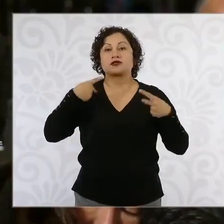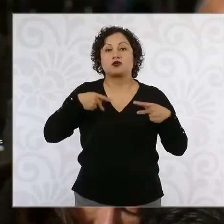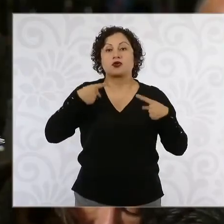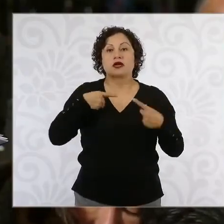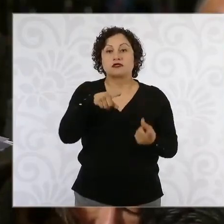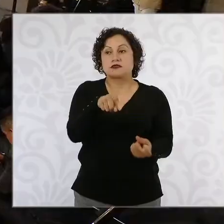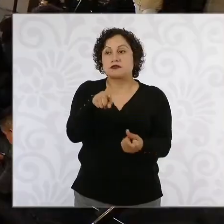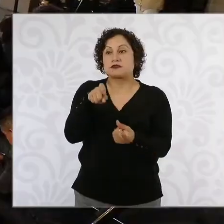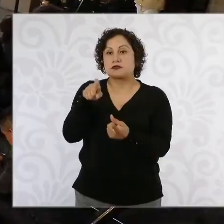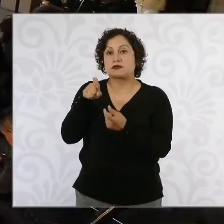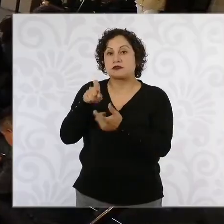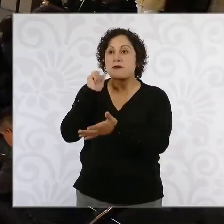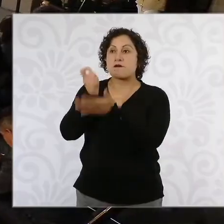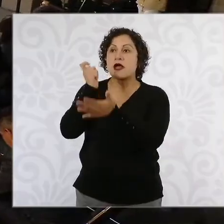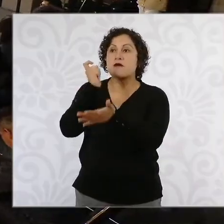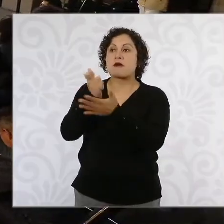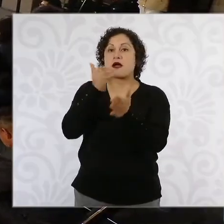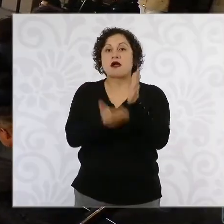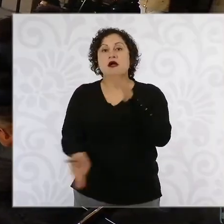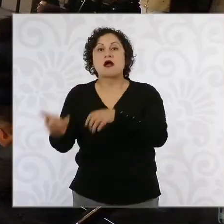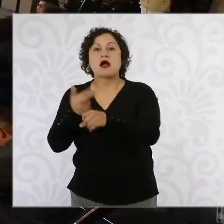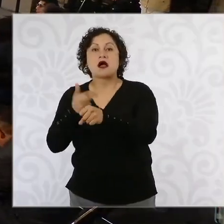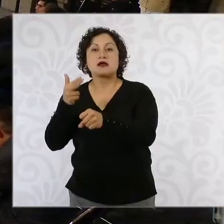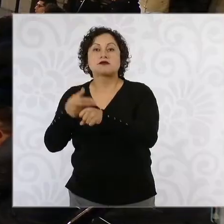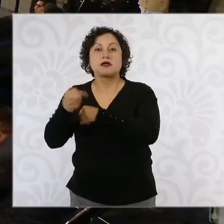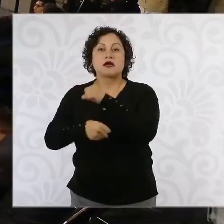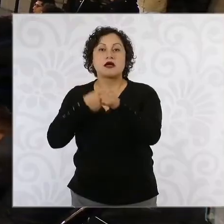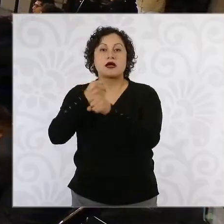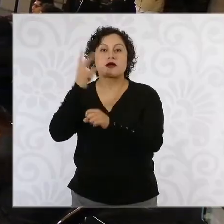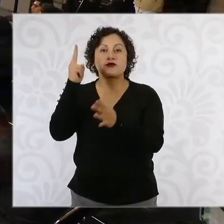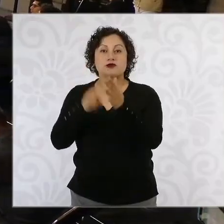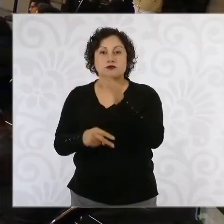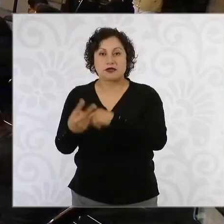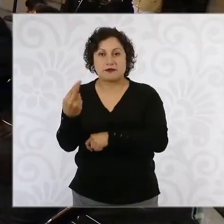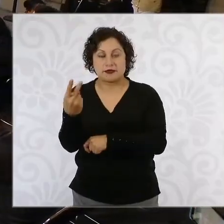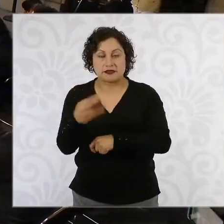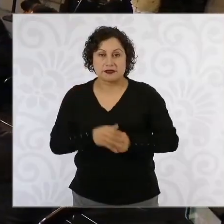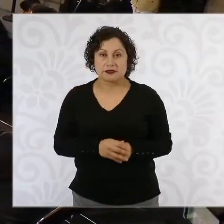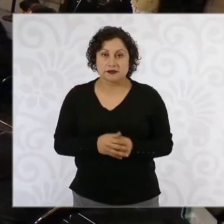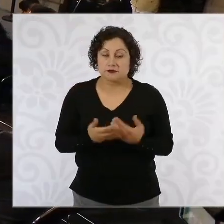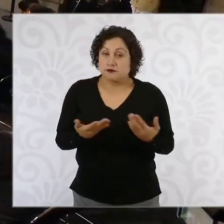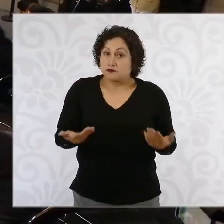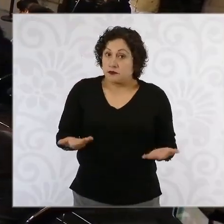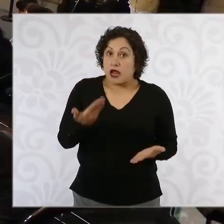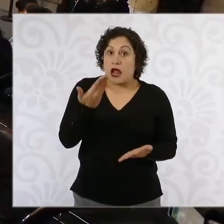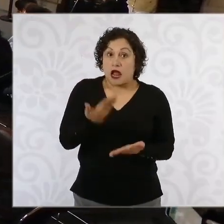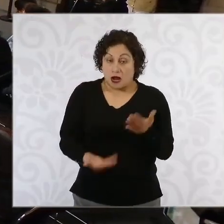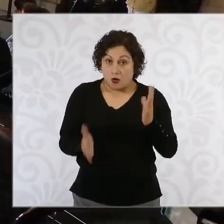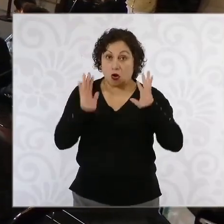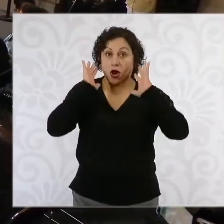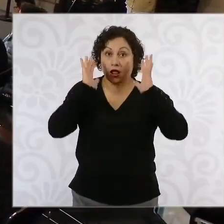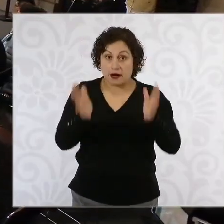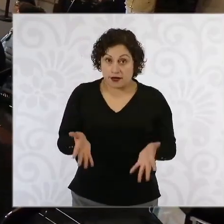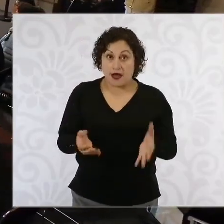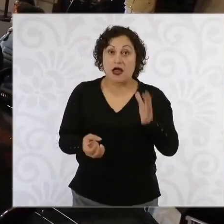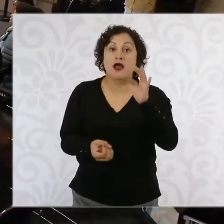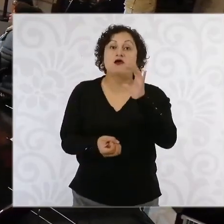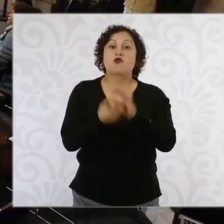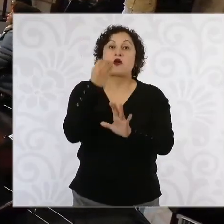2025 eh presidenta al tenerse ya un nuevo presidente un nuevo presupuesto de egresos